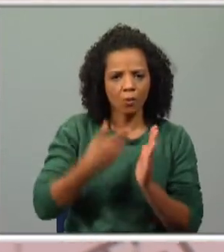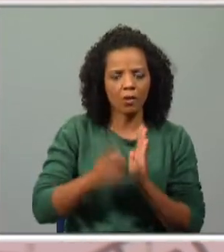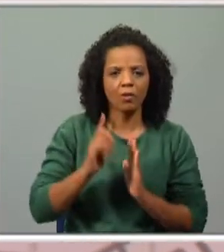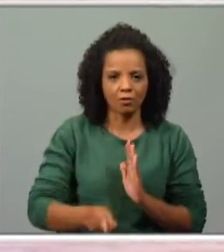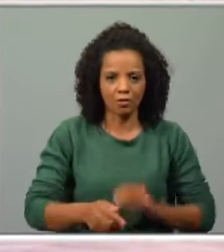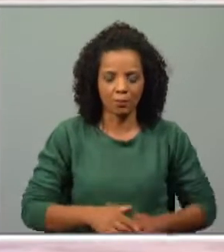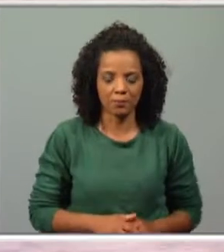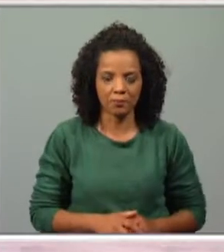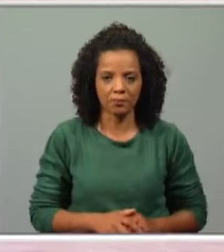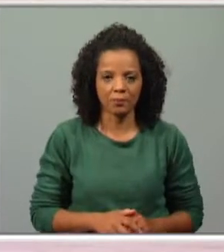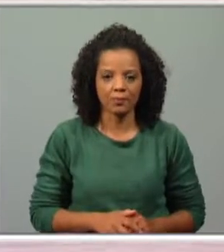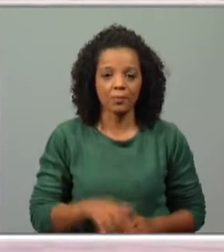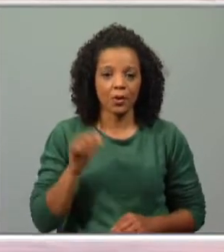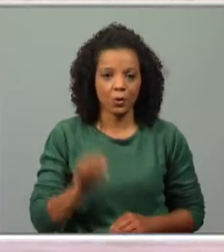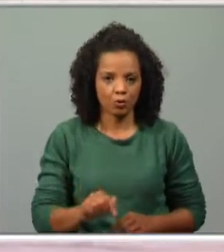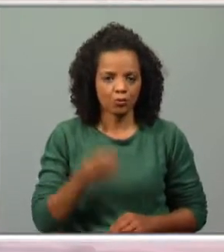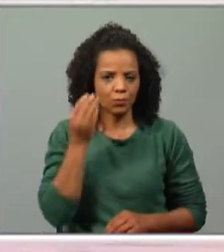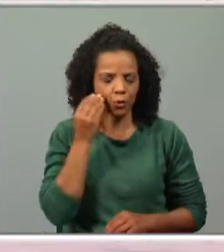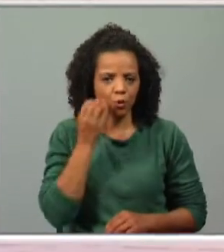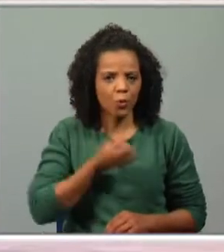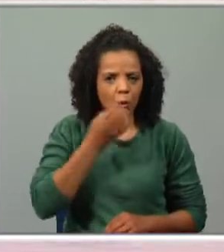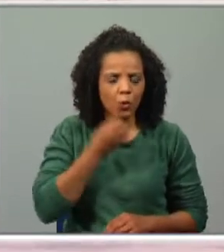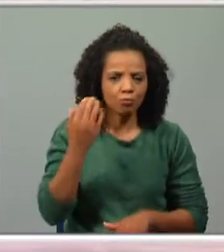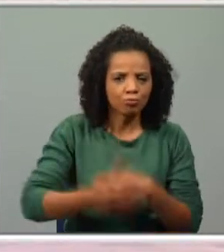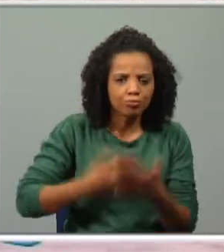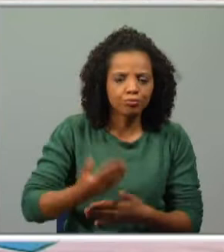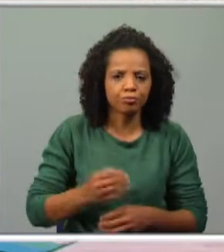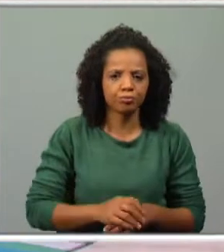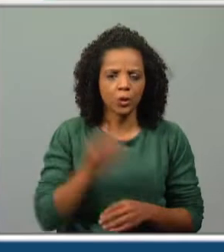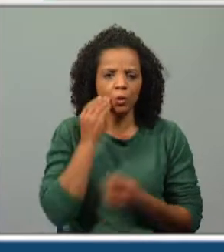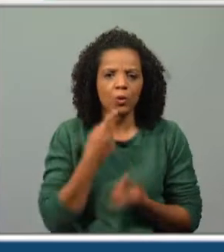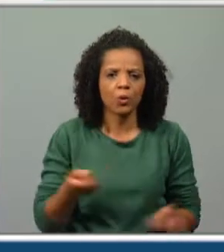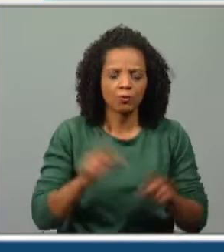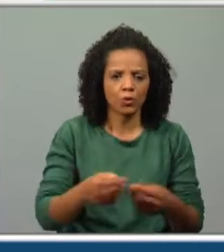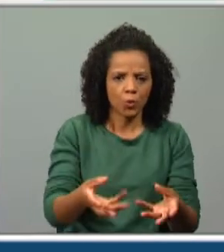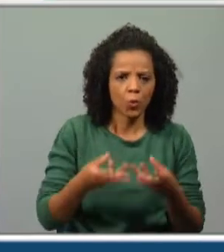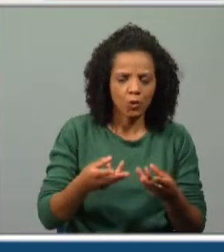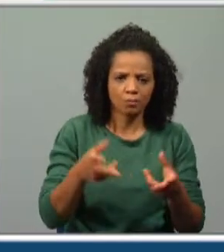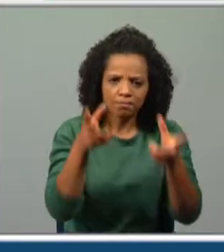vamos ao desenlace do conto retomar o contém análise ouvir Lívia e analisar a 讓我們回到故事的結局包含分析聽 Lívia 並分析